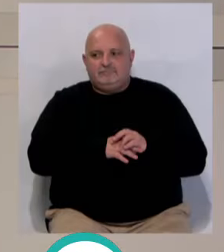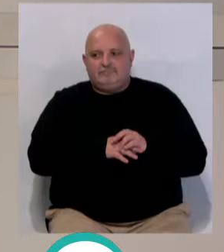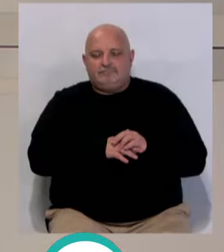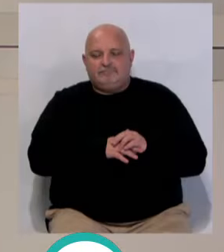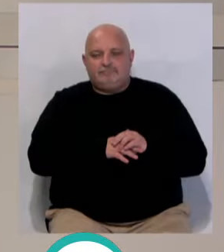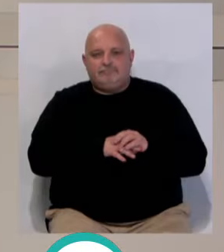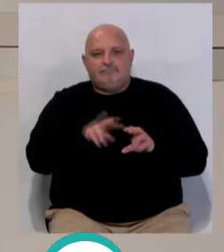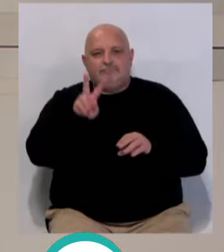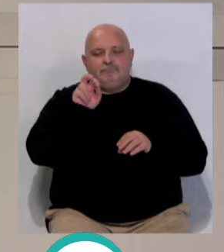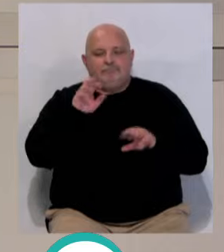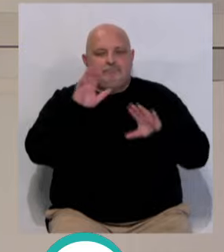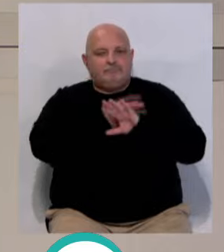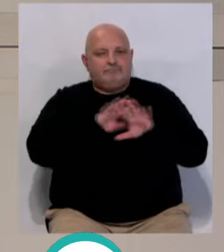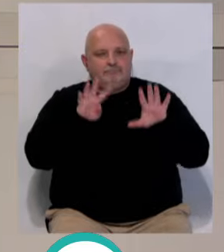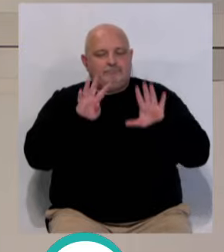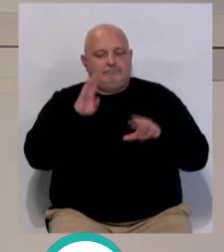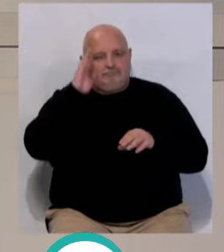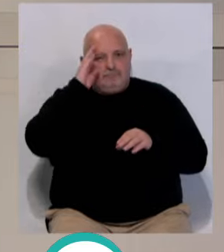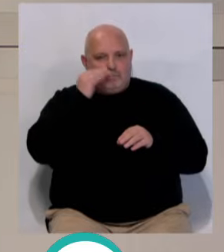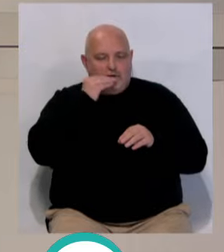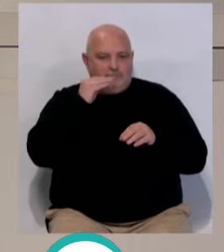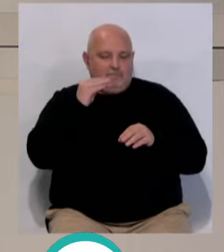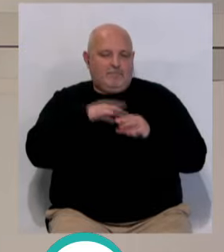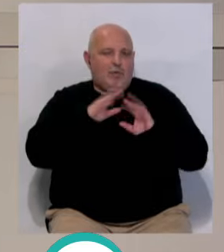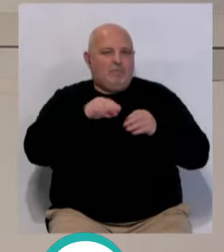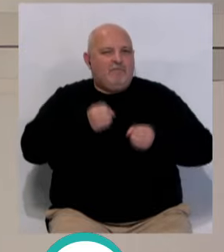do minutos pasan de las 9 de la noche les saludamos en directo con la última hora del